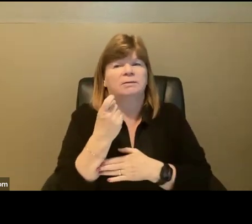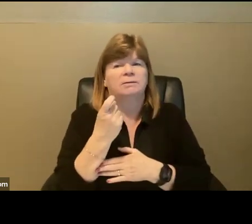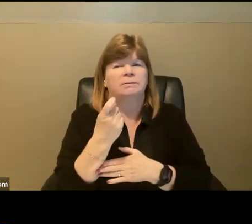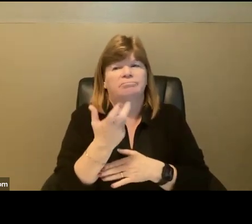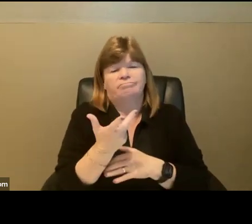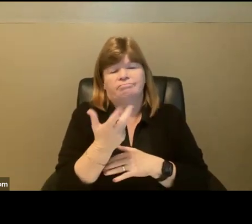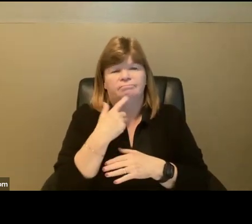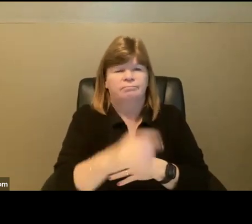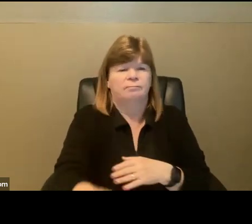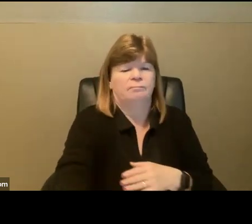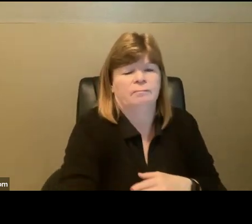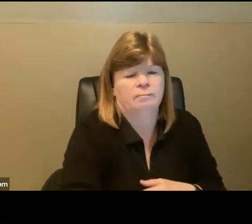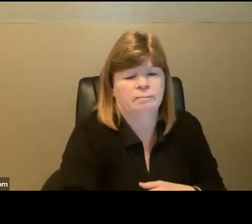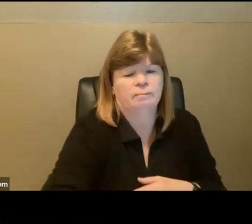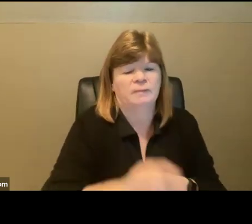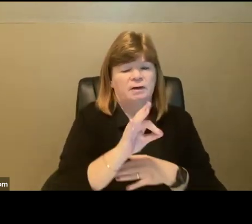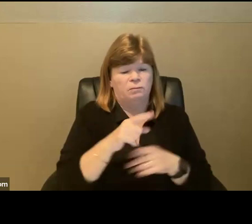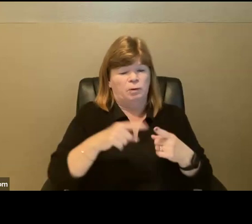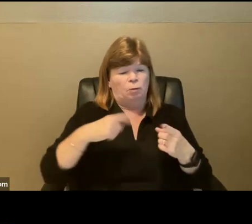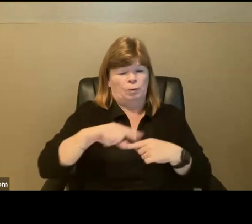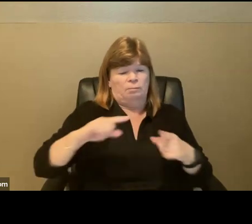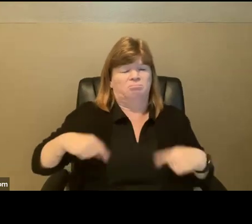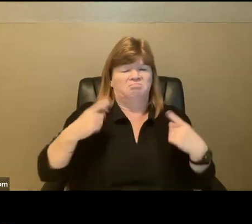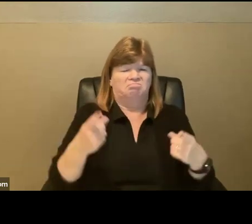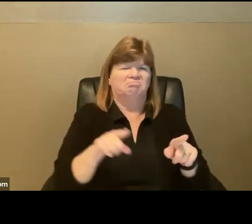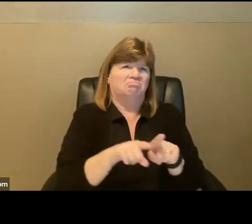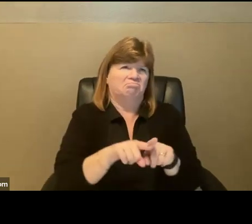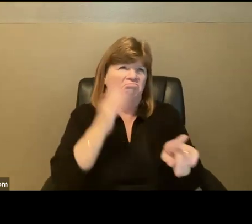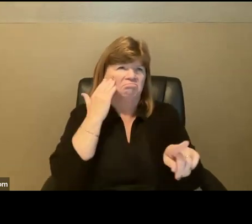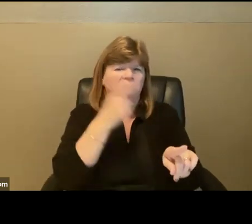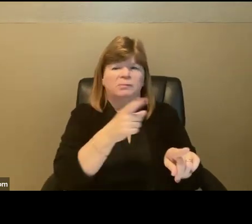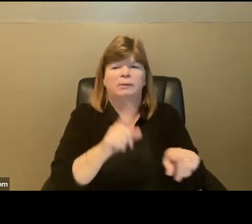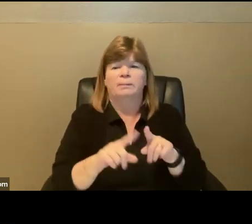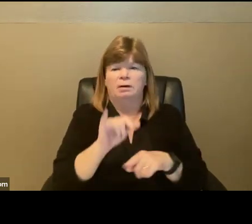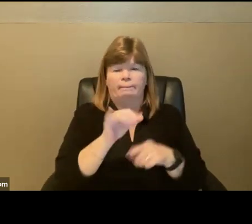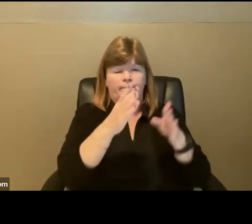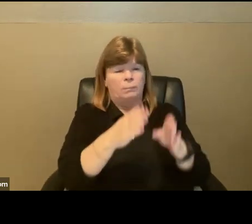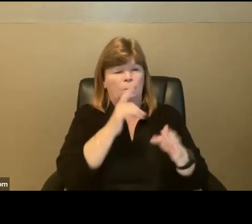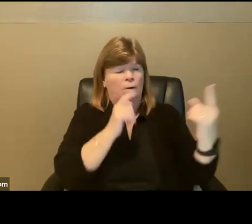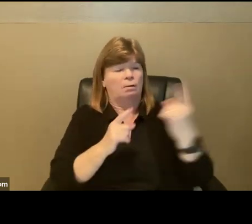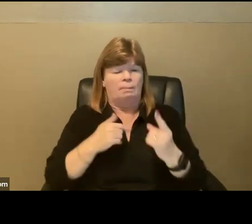Si has estado por aquí durante mucho tiempo, era así al principio. Pero cuando alguien entraba con una lesión por presión, oh,